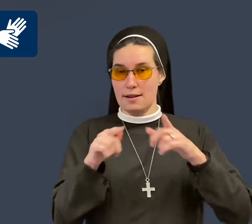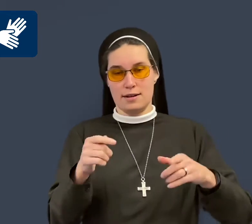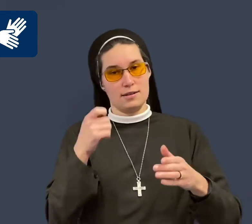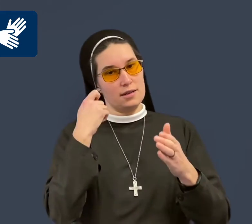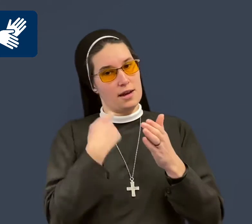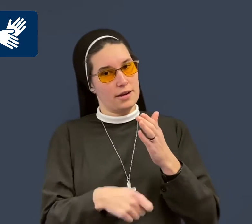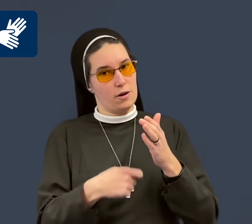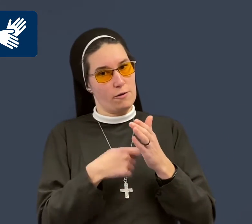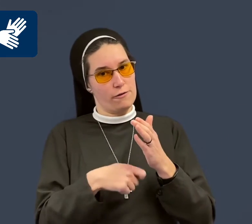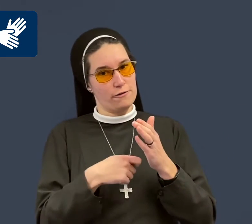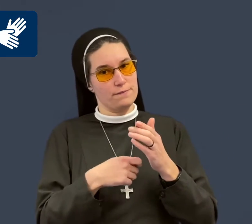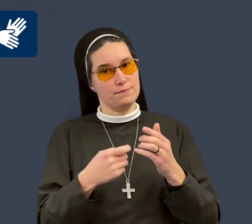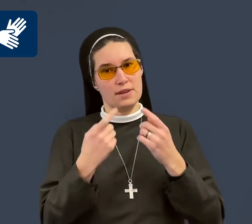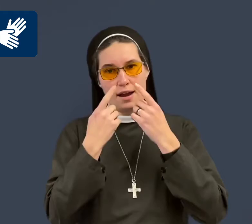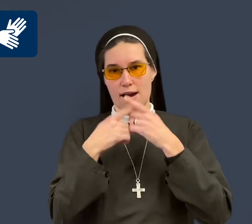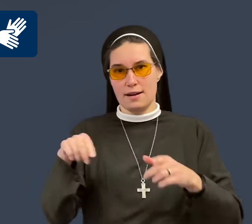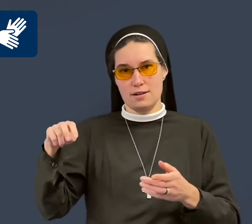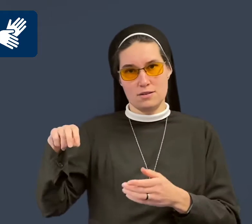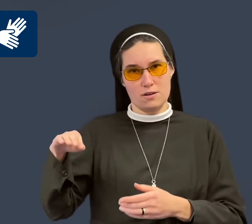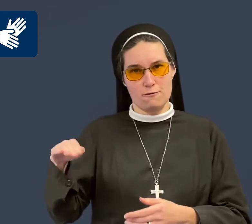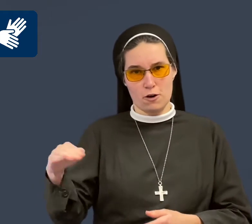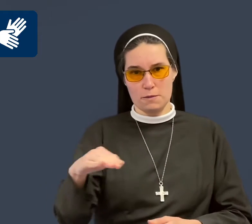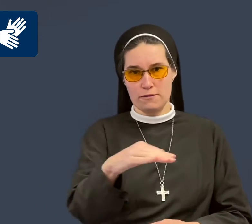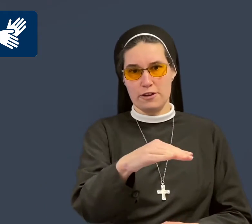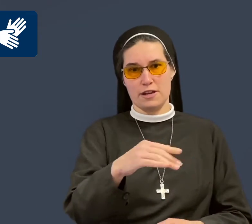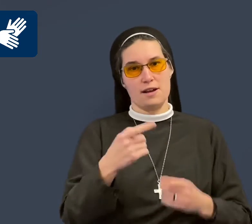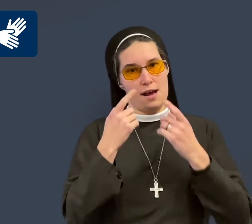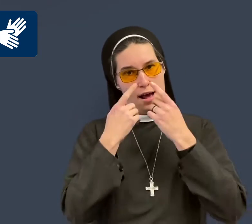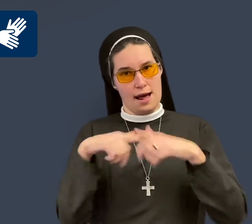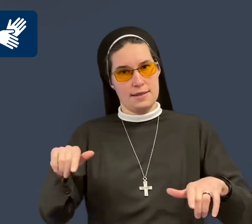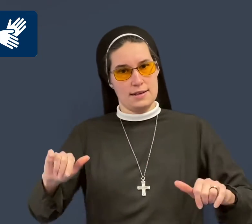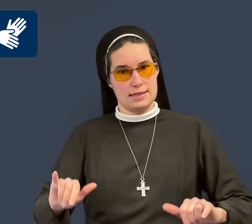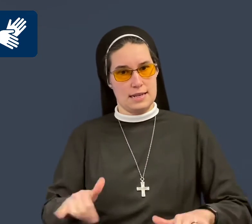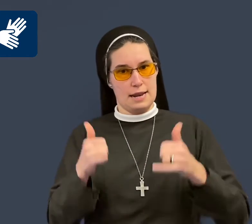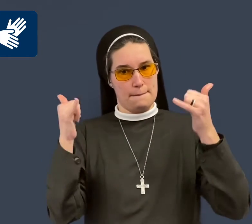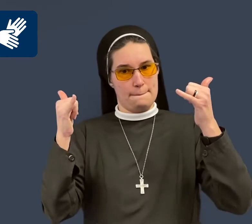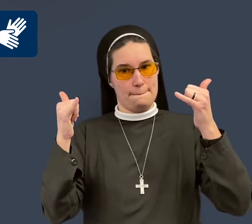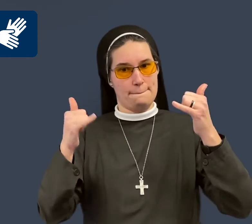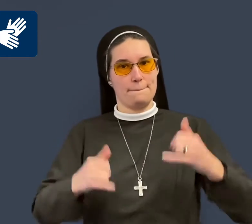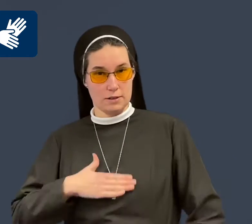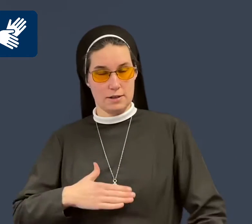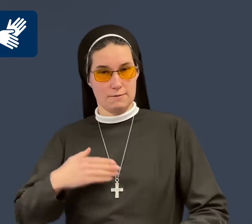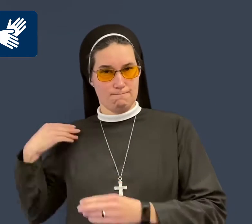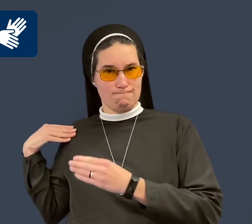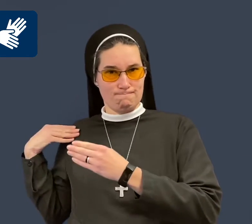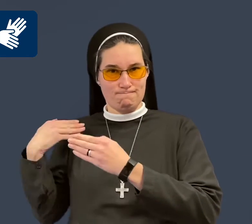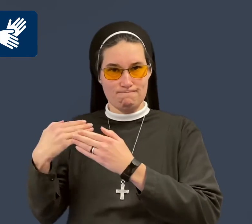anders einkaufen, fortbewegen, leben.